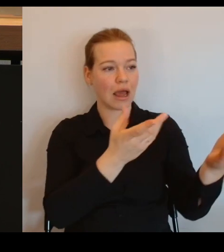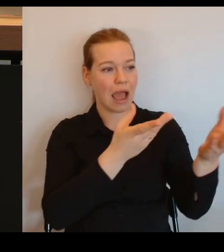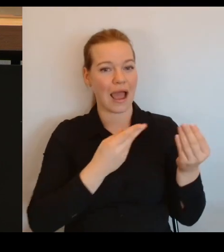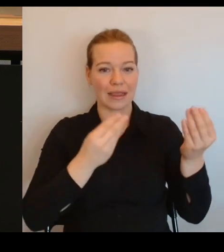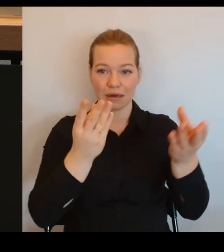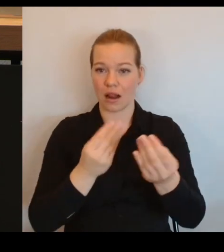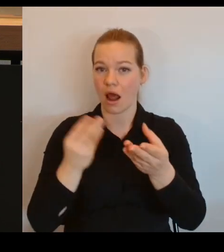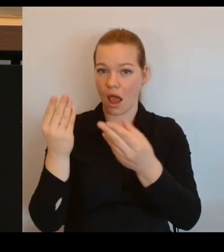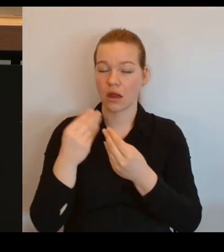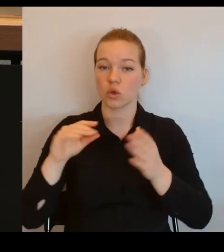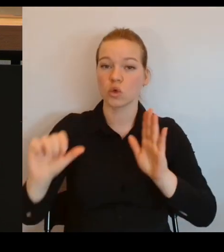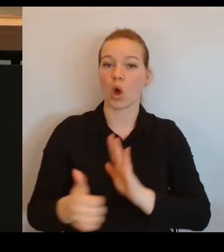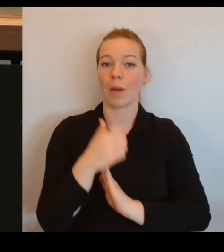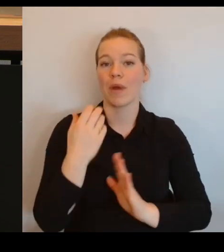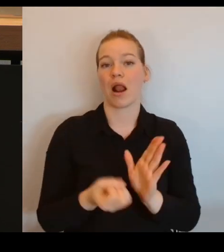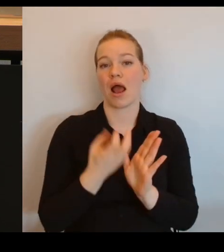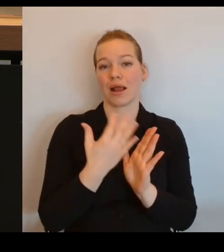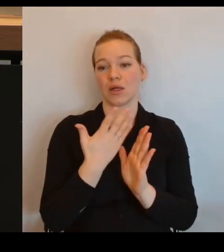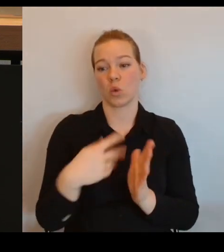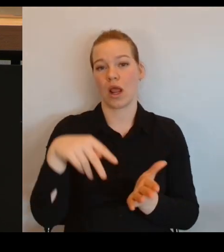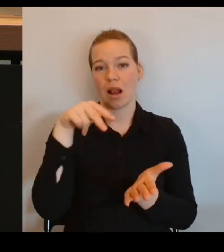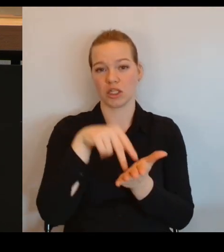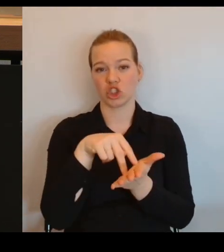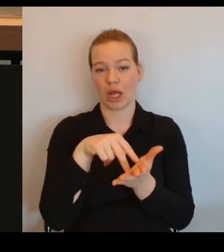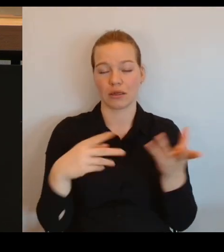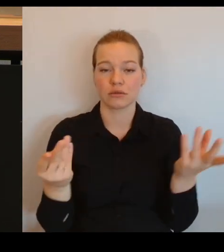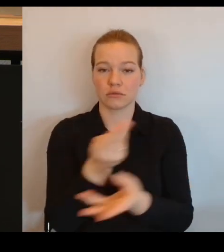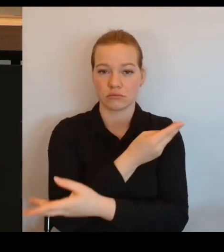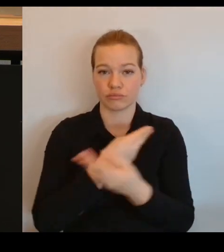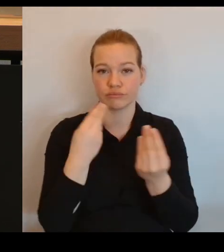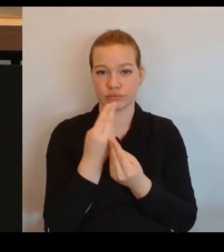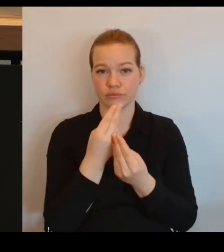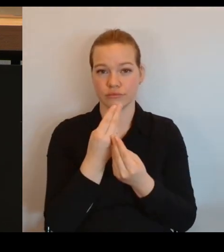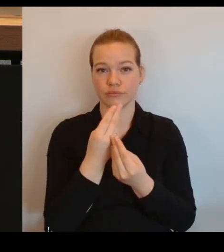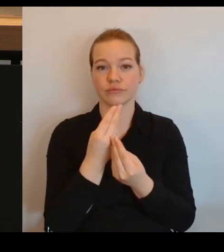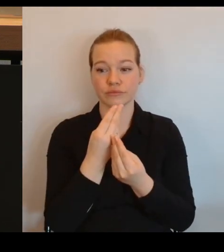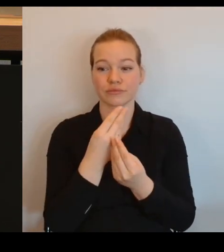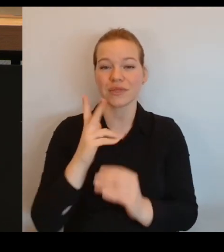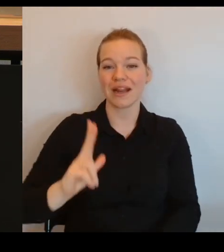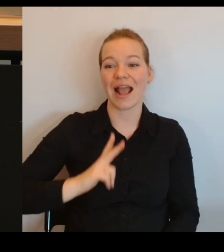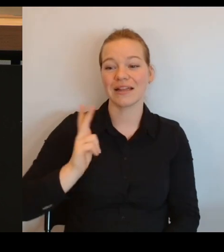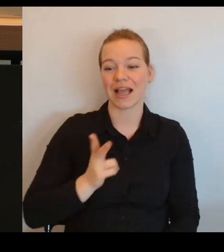attraktiven Arbeitgeber erreichen wir mit einem guten Angebot, mit guten Arbeitsbedingungen.